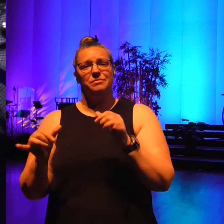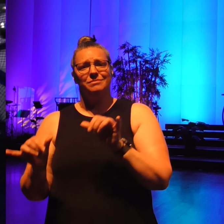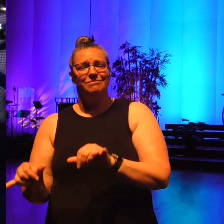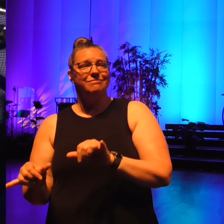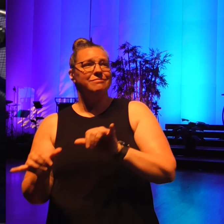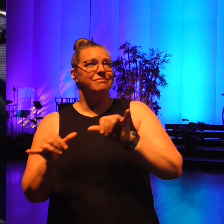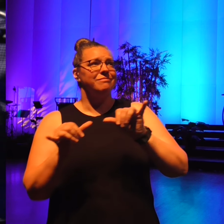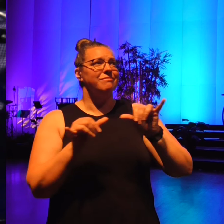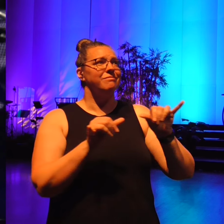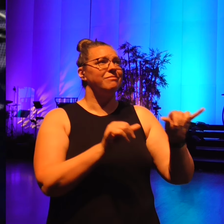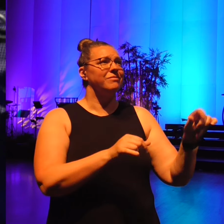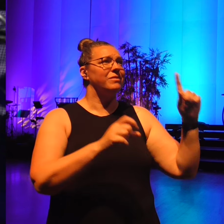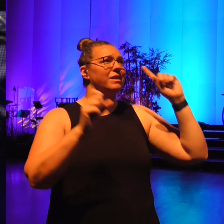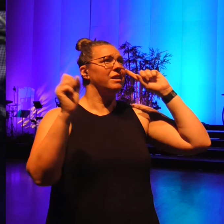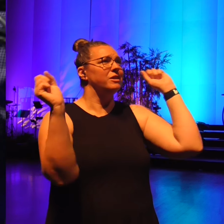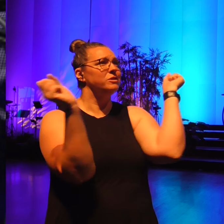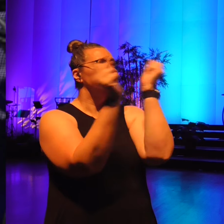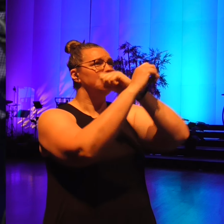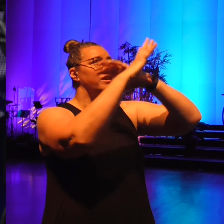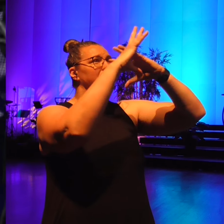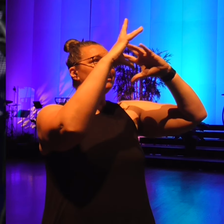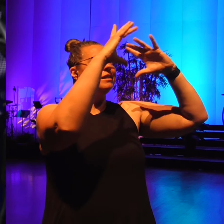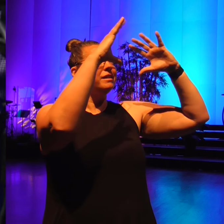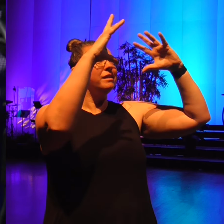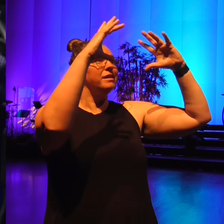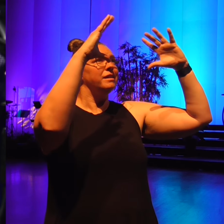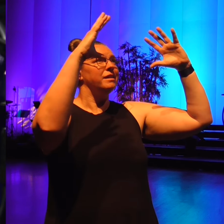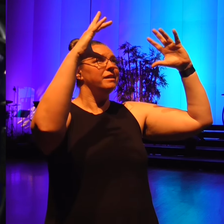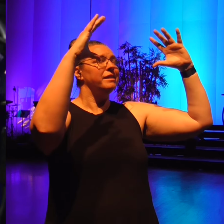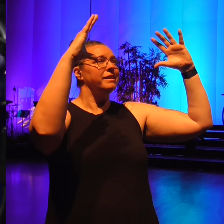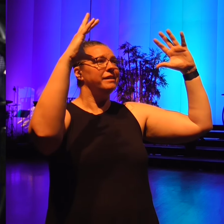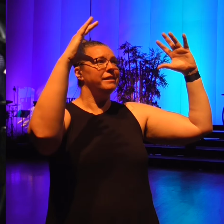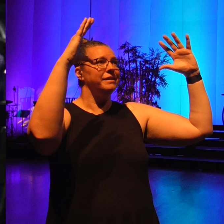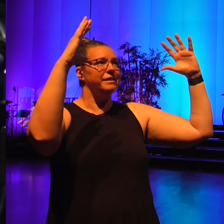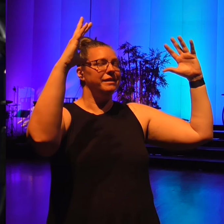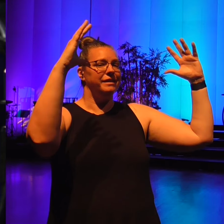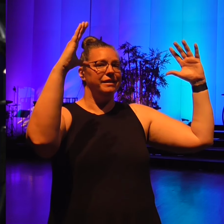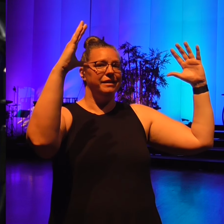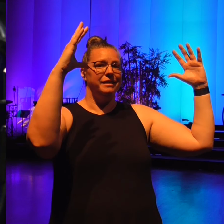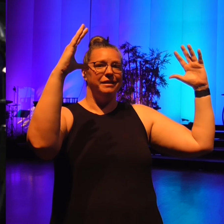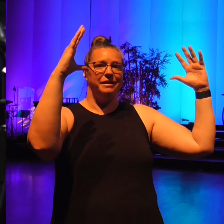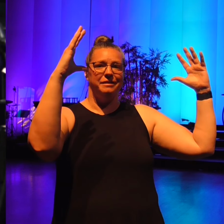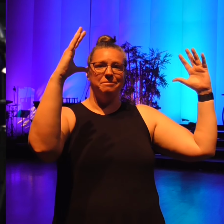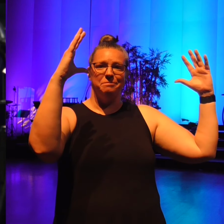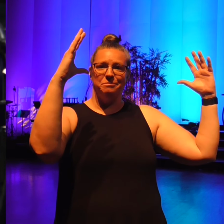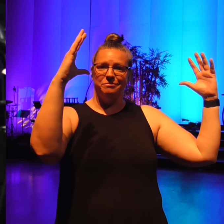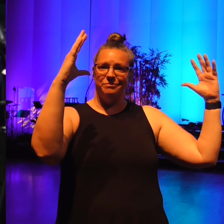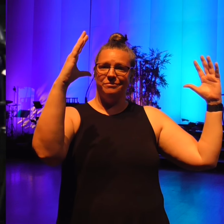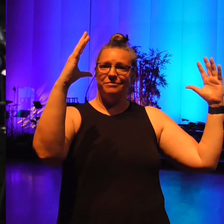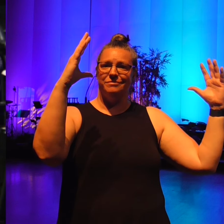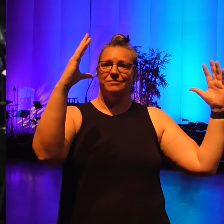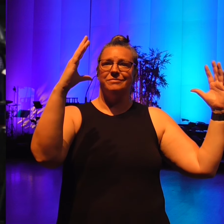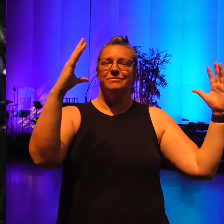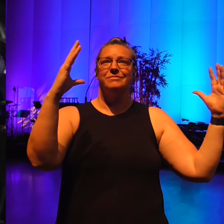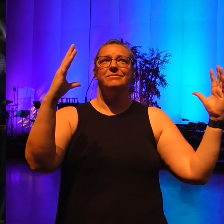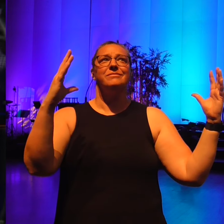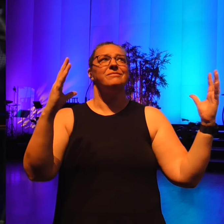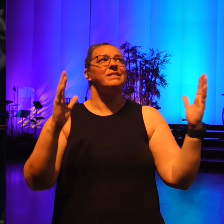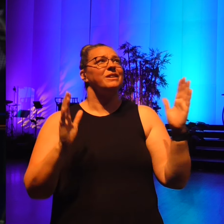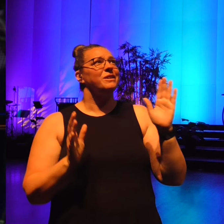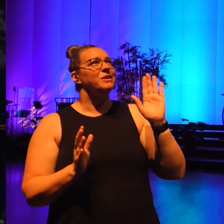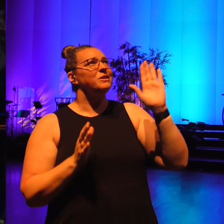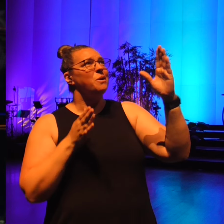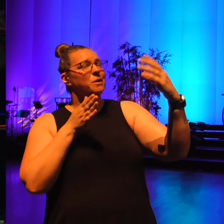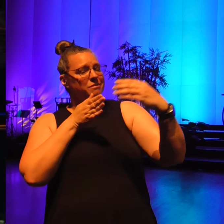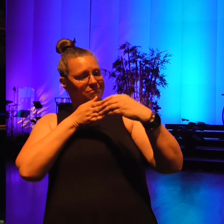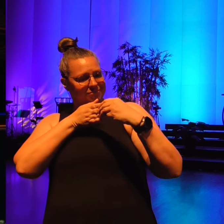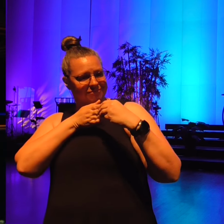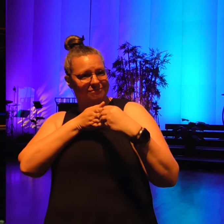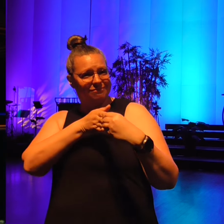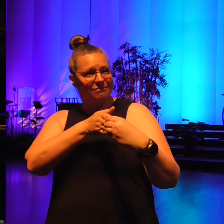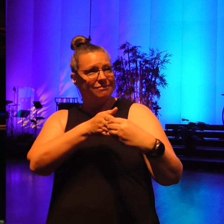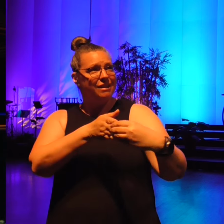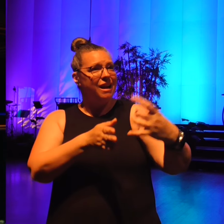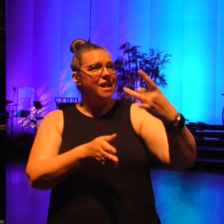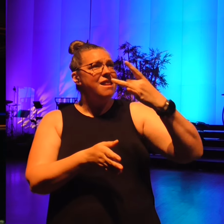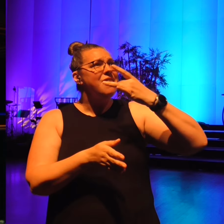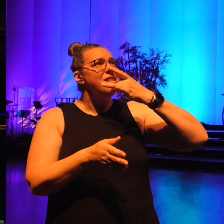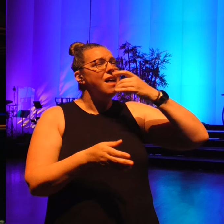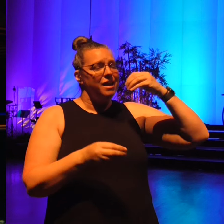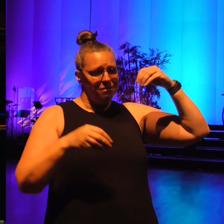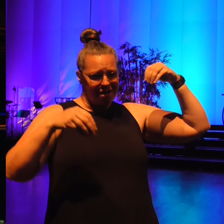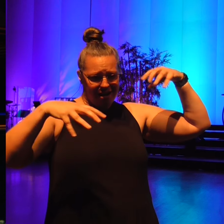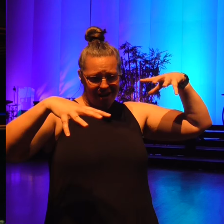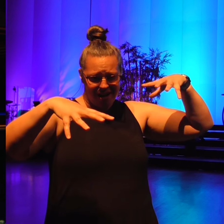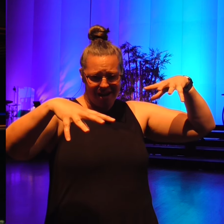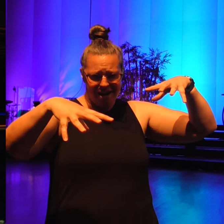sueño Eres la guía en una luz que brilla en la